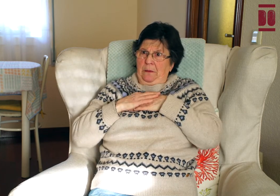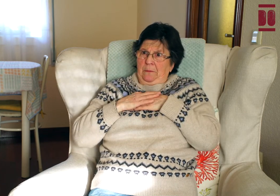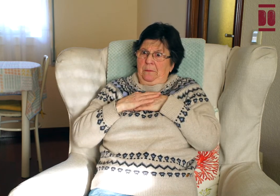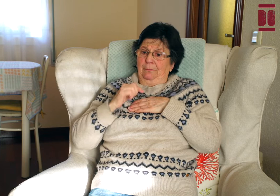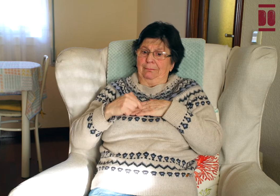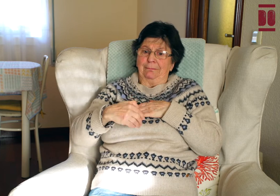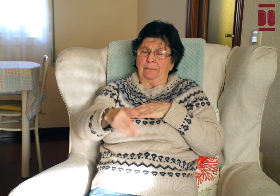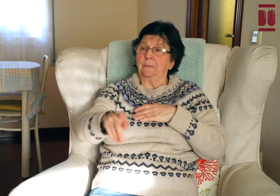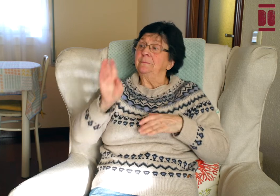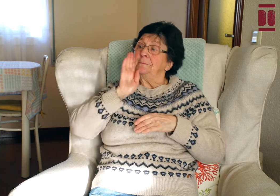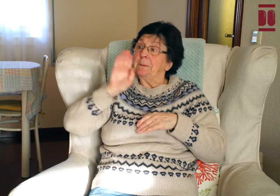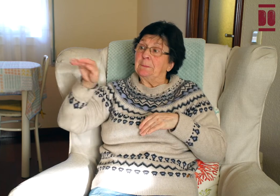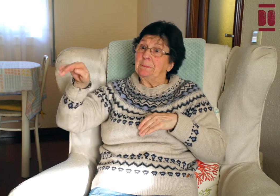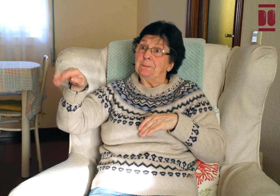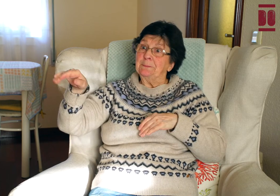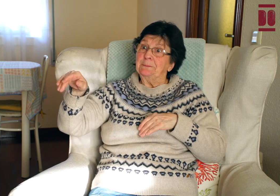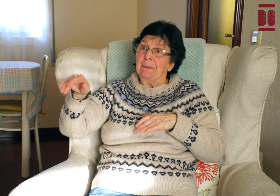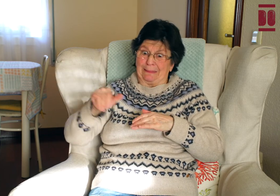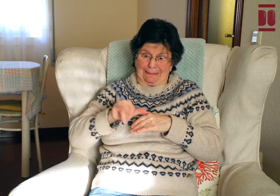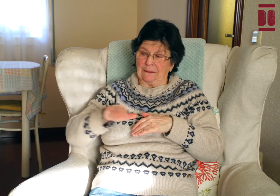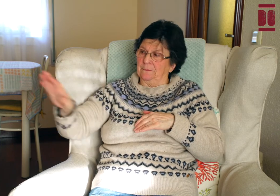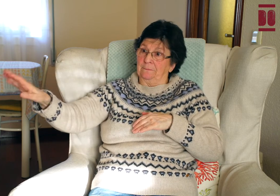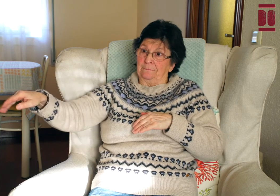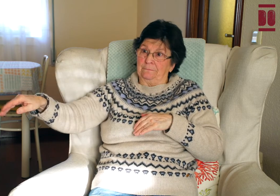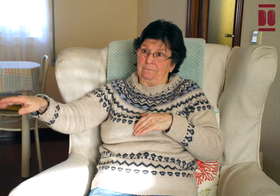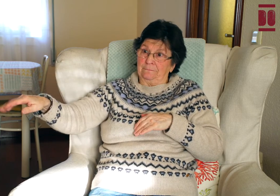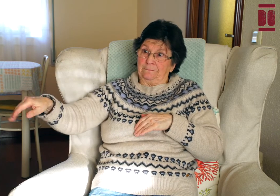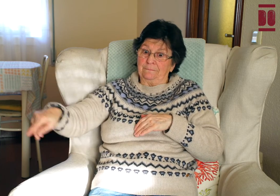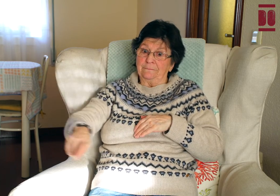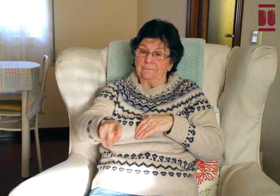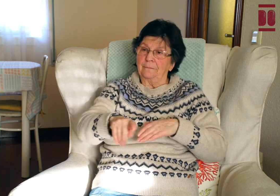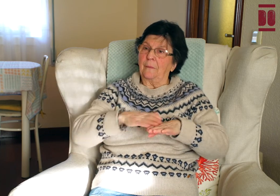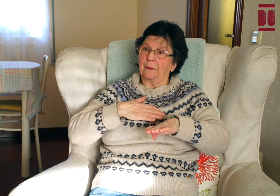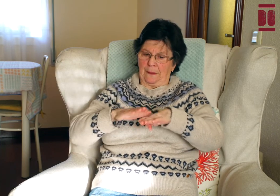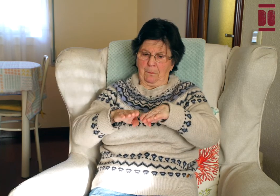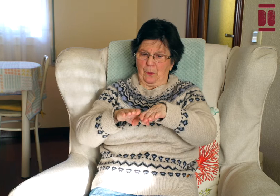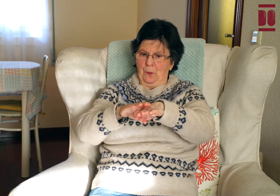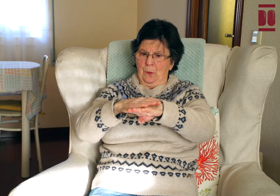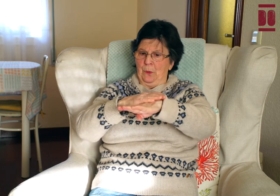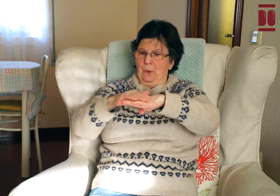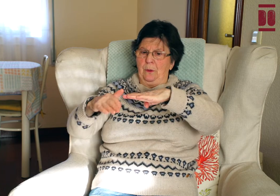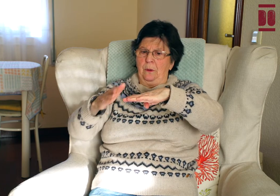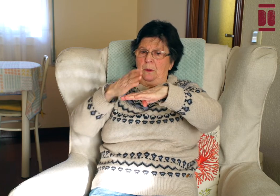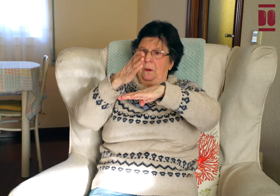Mi madre se quedó quieta en casa. Mi abuela la avisó para que viera cómo la explosión de la bomba sobre el campo había